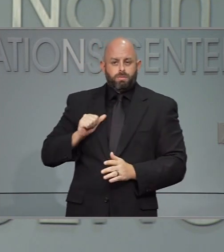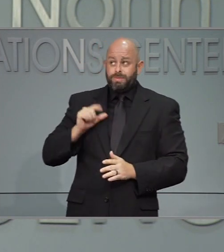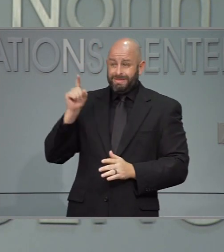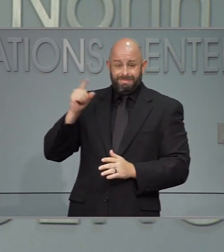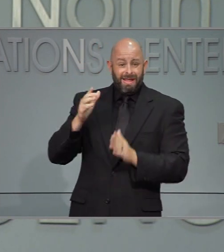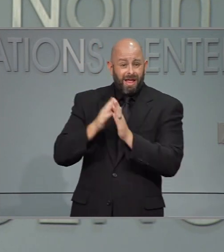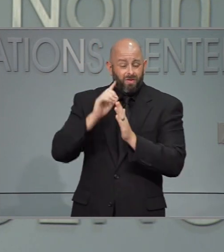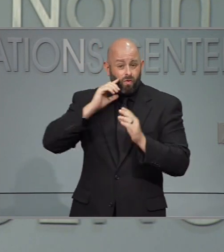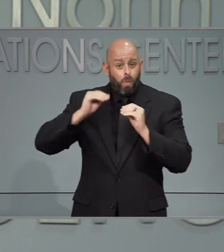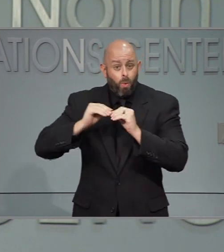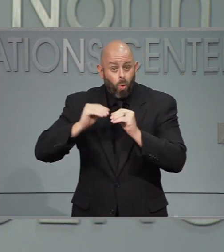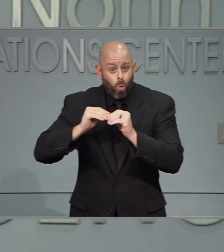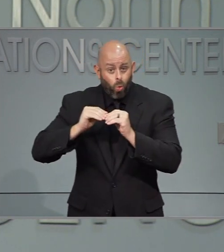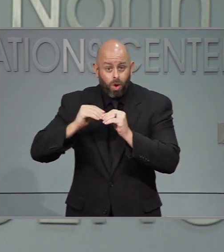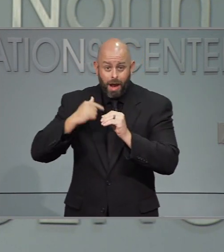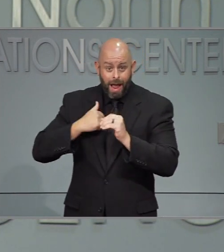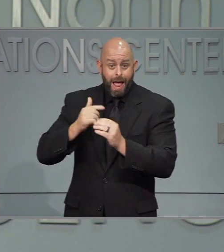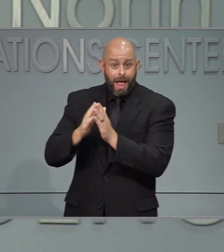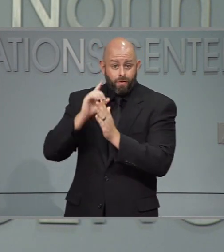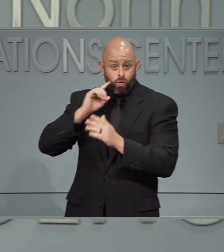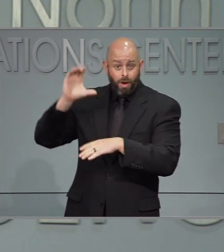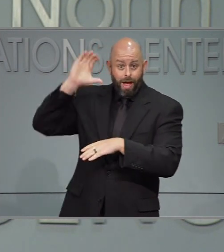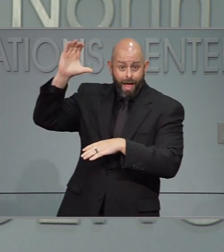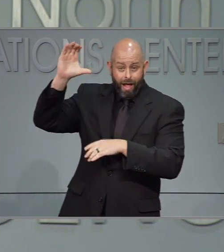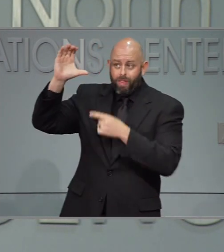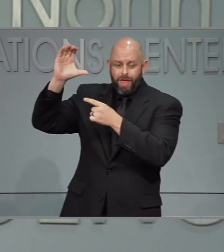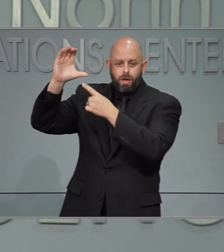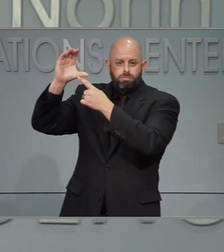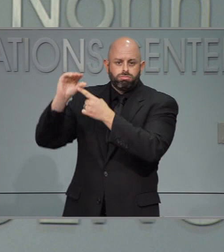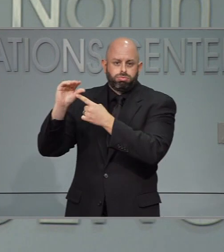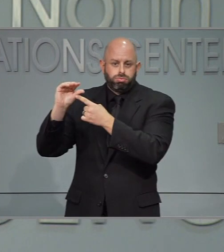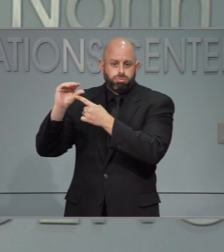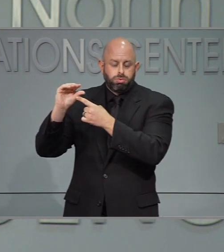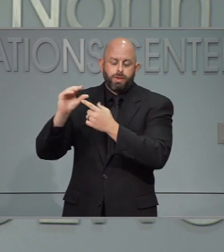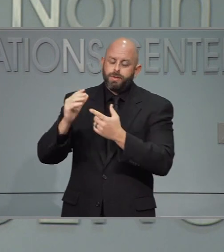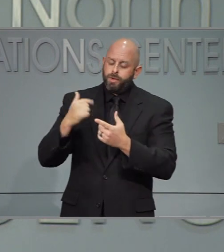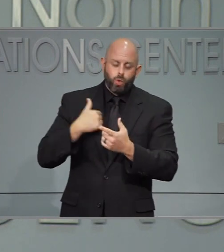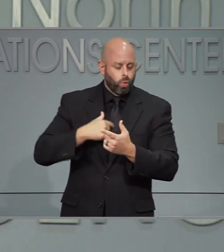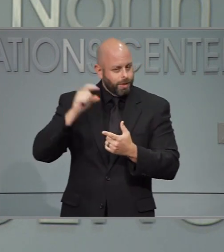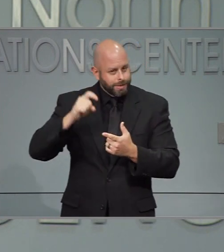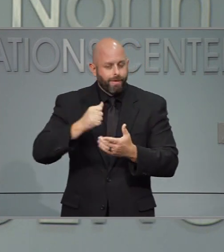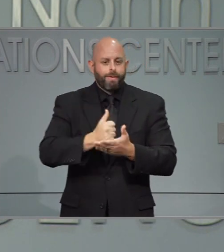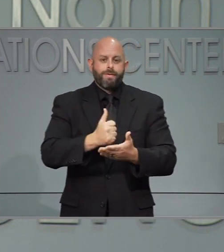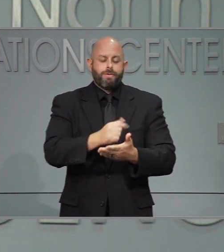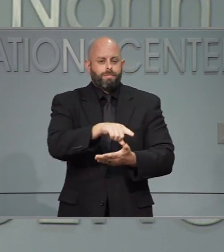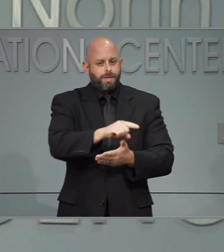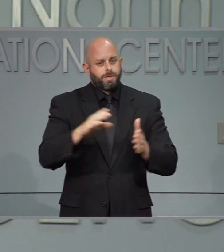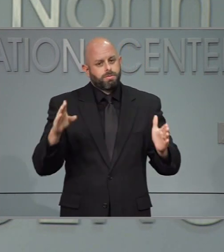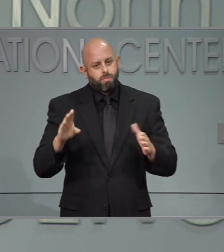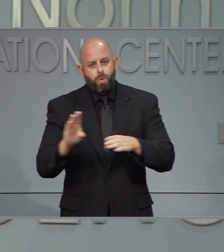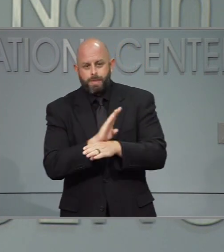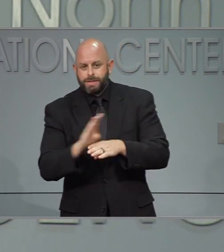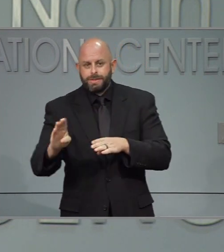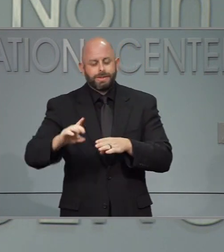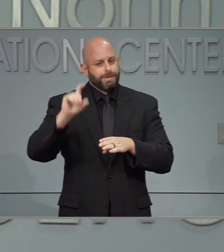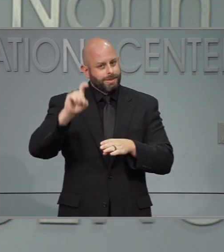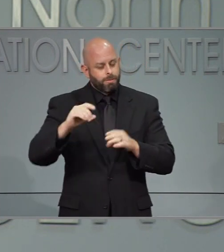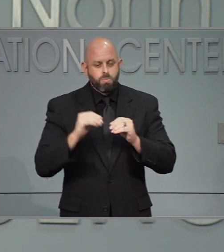a a la legislatura estatal más fondos. De de los que han sido asignados, necesitamos ayudar a